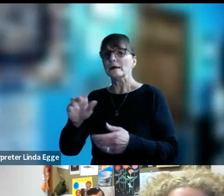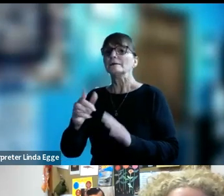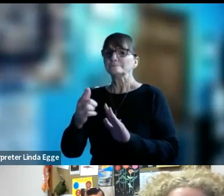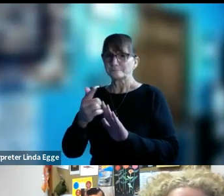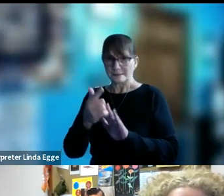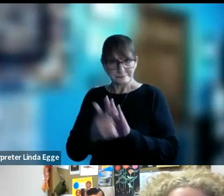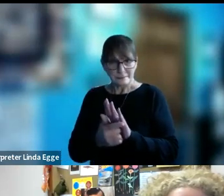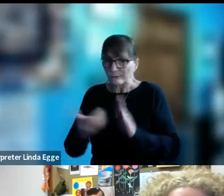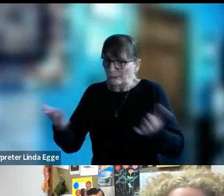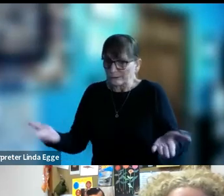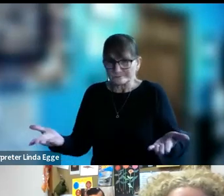Así que, nosotros en realidad no...